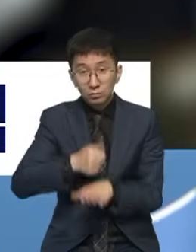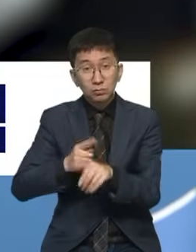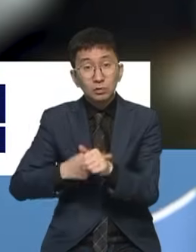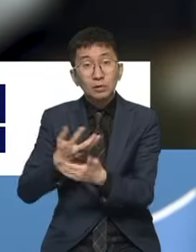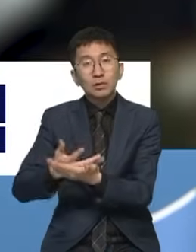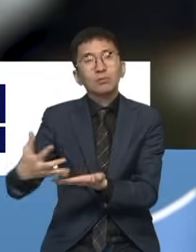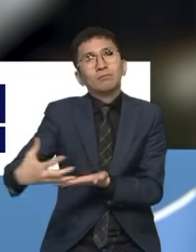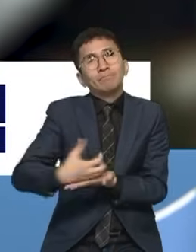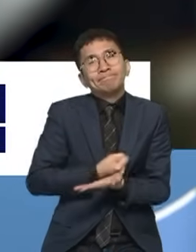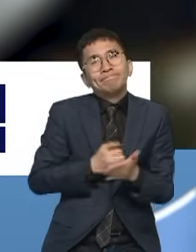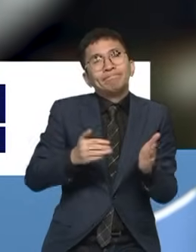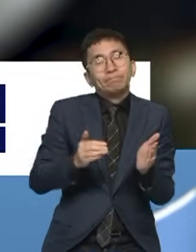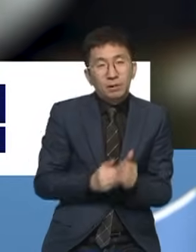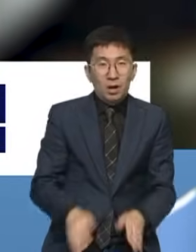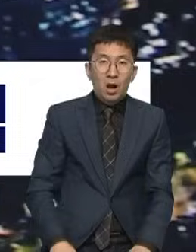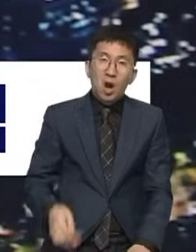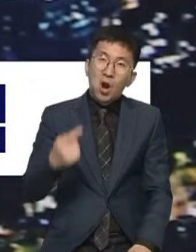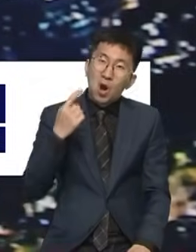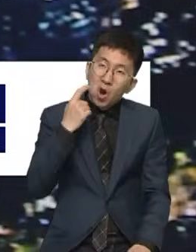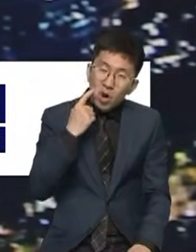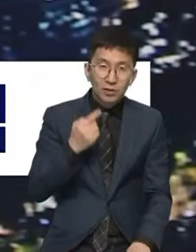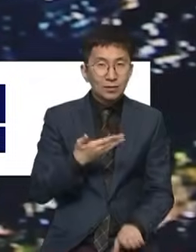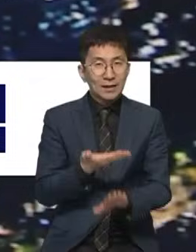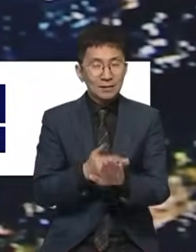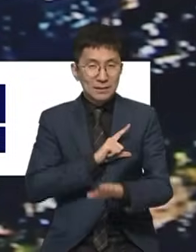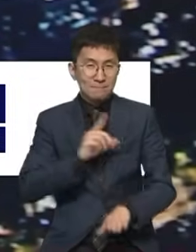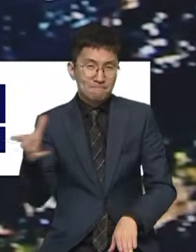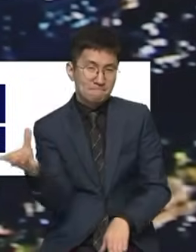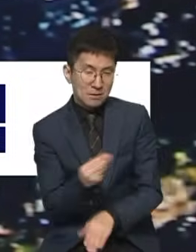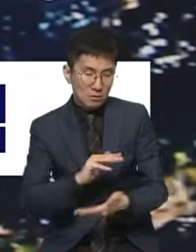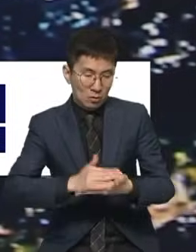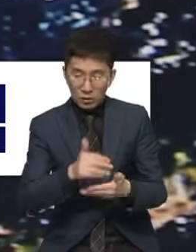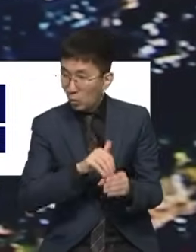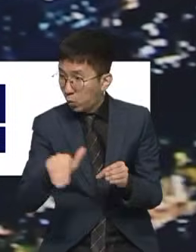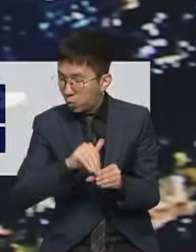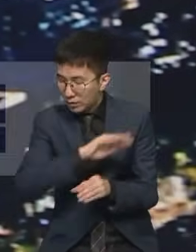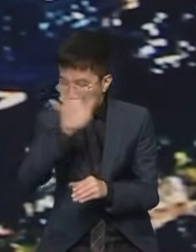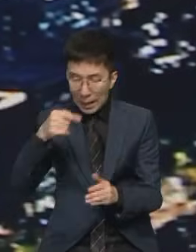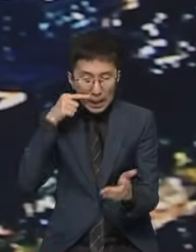갖고 있어서 가명, 차명을 이용한 거래까지도 밝혀낼 수 있을지가 관심입니다.